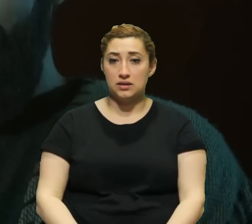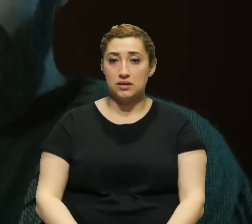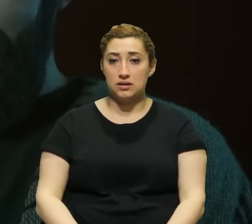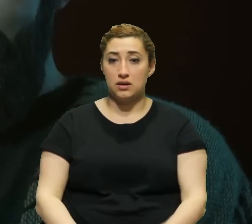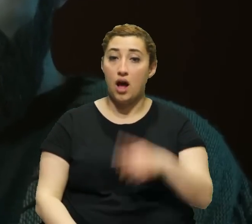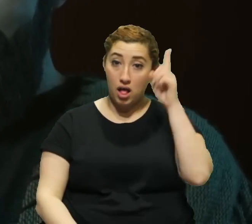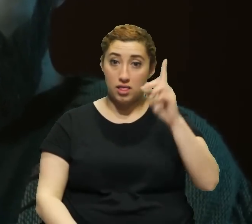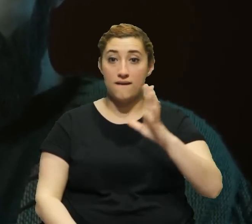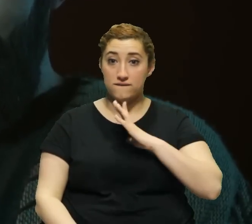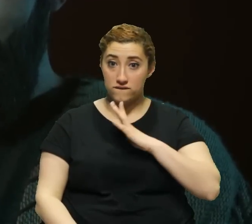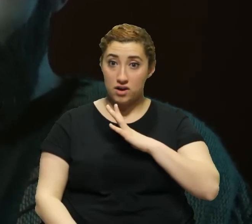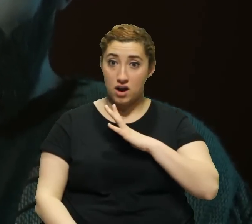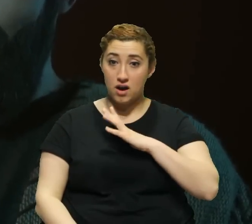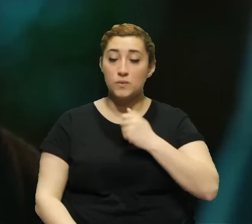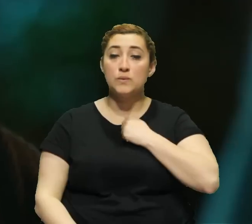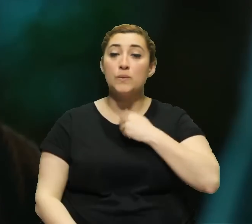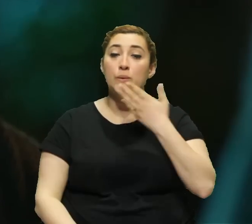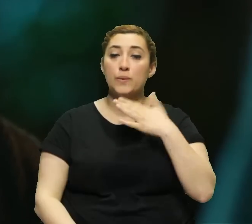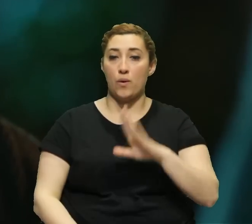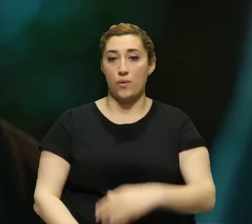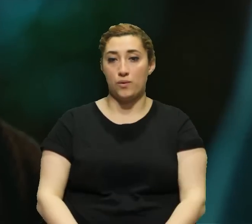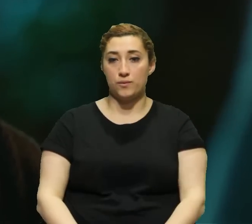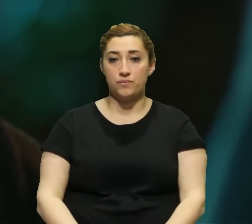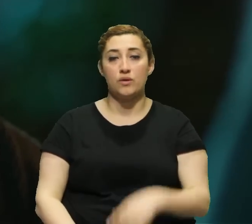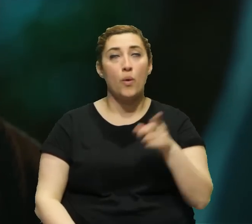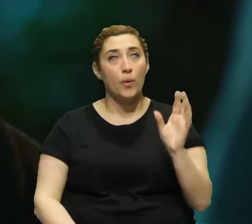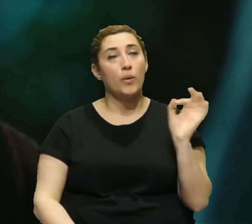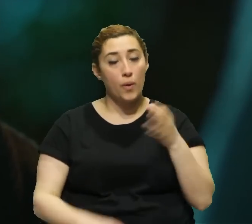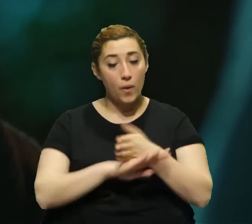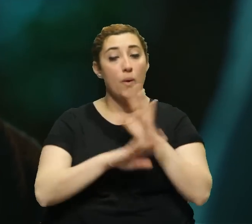Allah var, gam yok. Öyle ama...